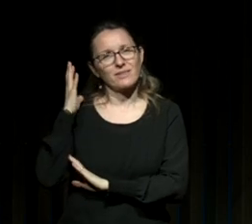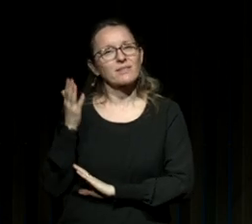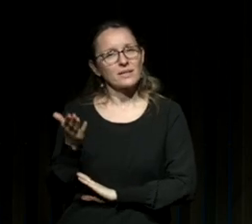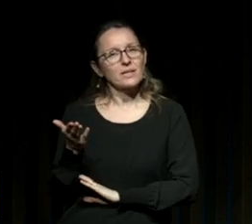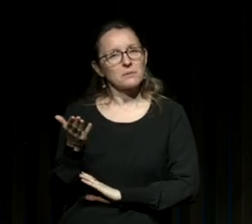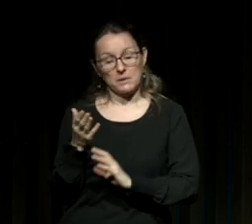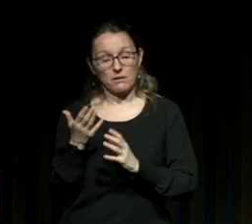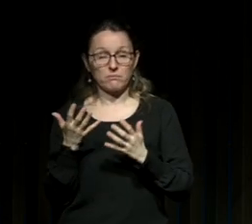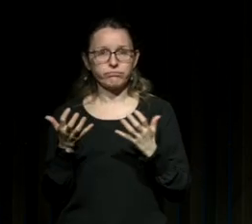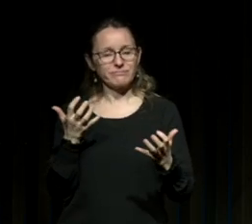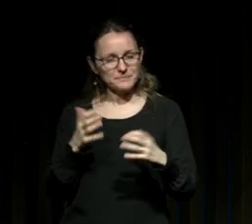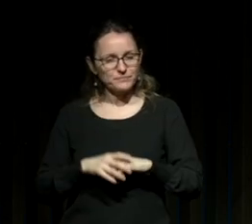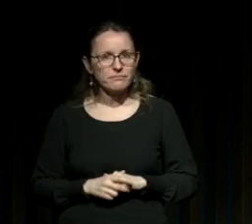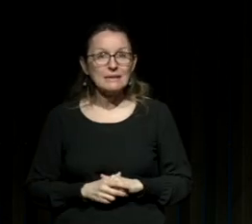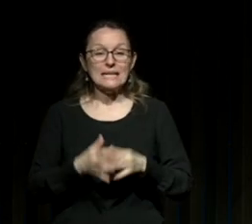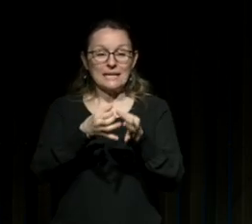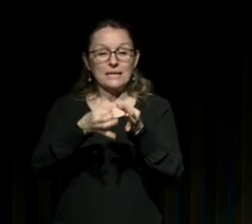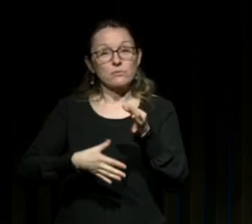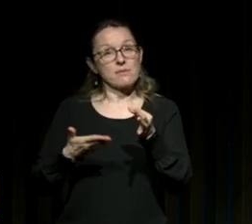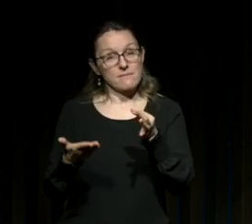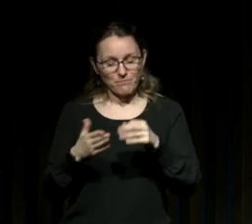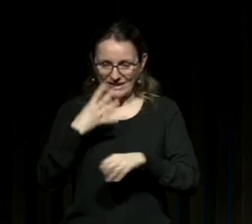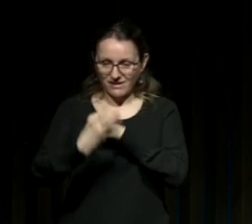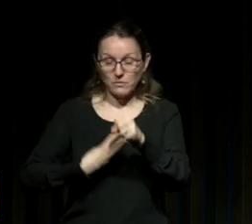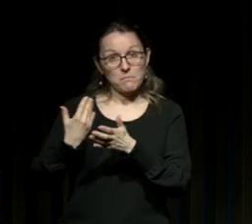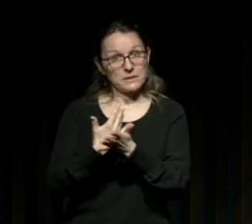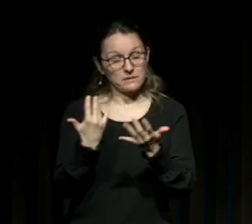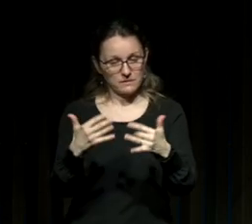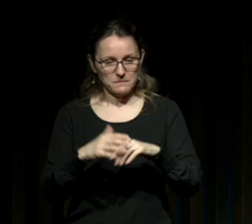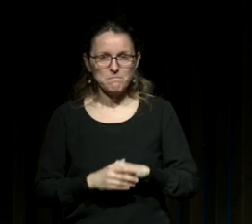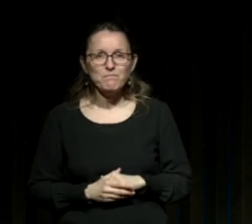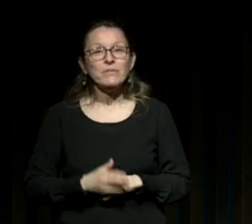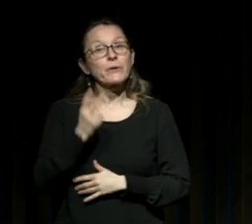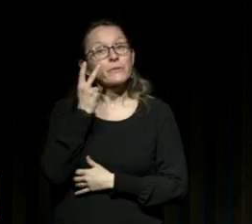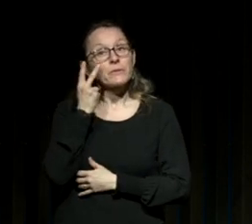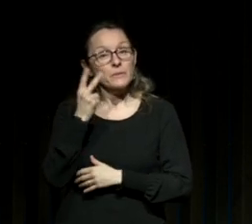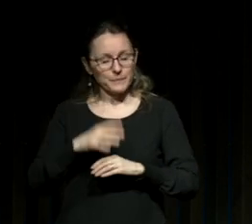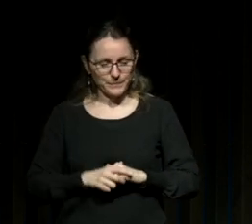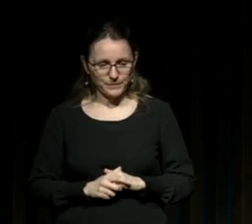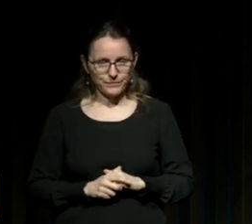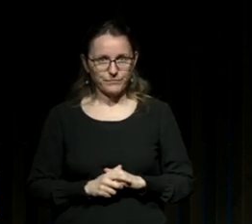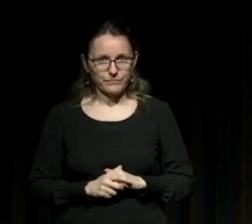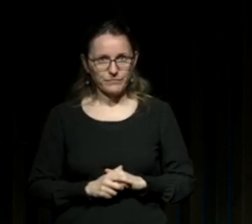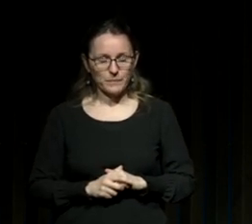les résultats les résultats à quatre ans on nous montre sur ce graphe le nombre cumulé de nouveaux